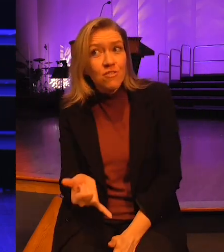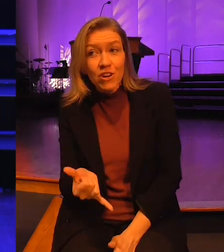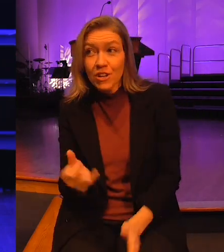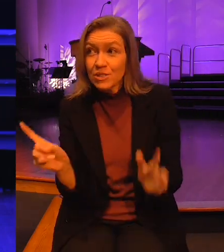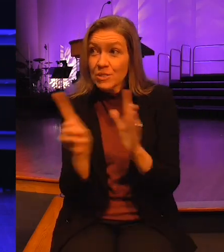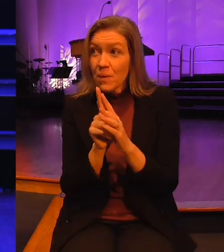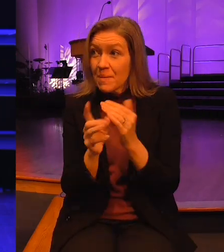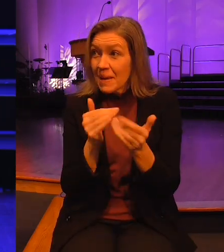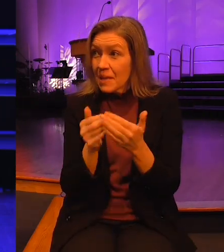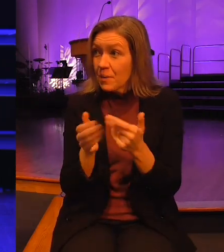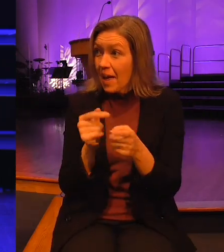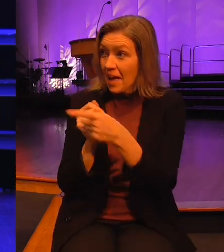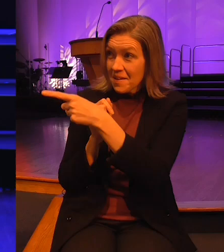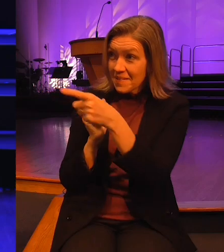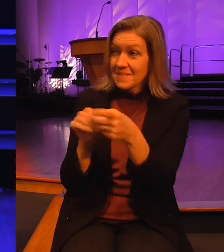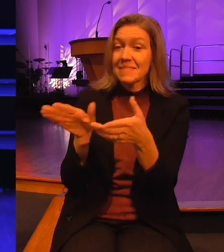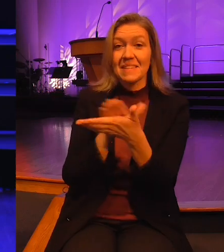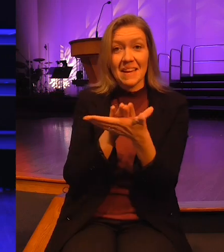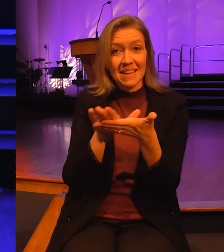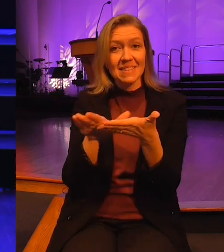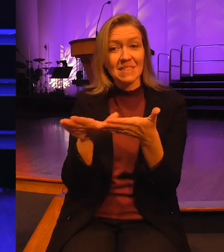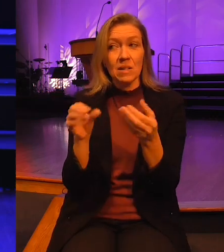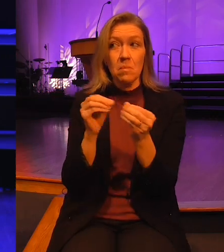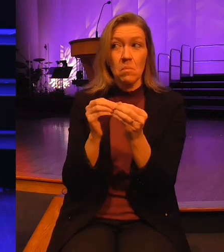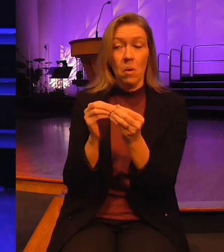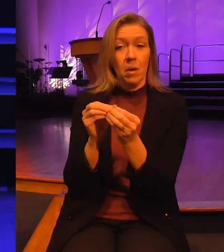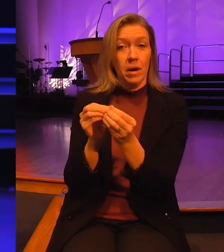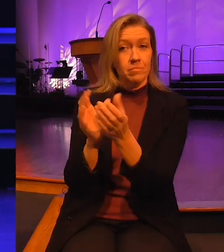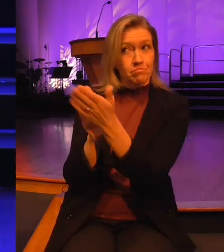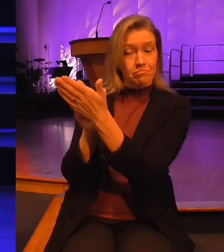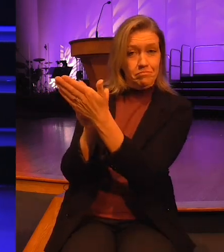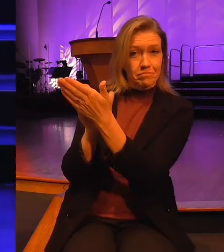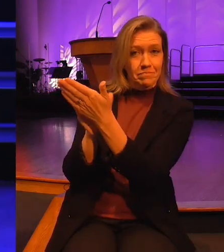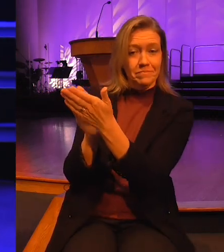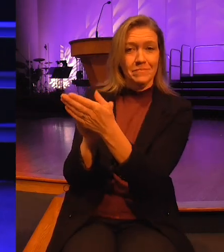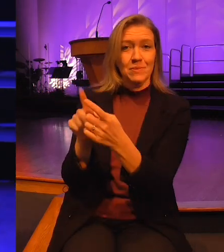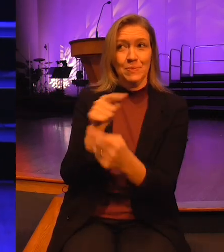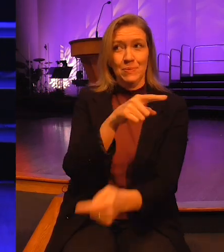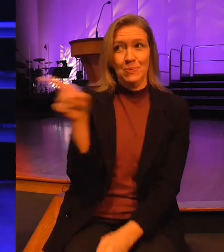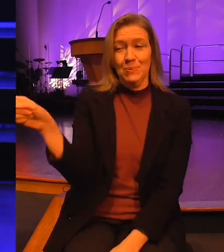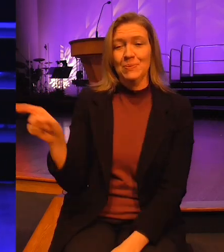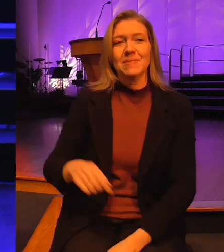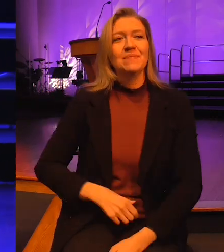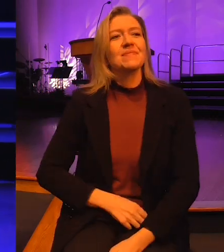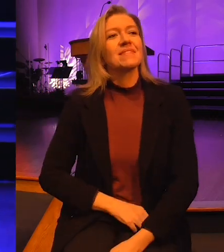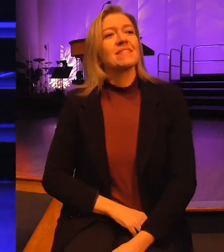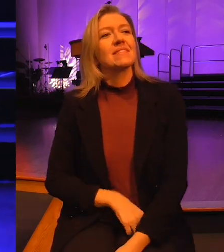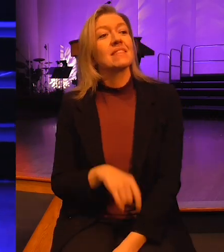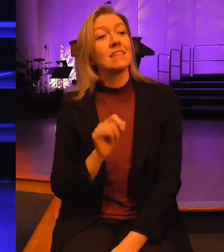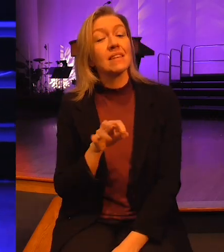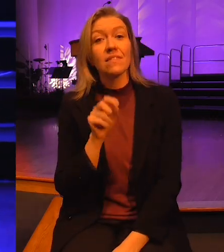lindo, lindo aún más. Felicitaciones a ti, uh, si estás en el santuario, con suerte, obtuviste nuestra